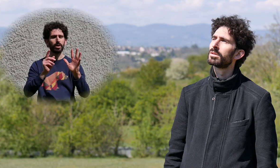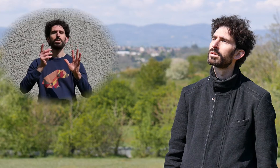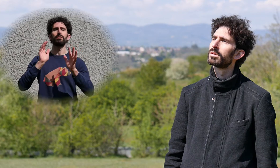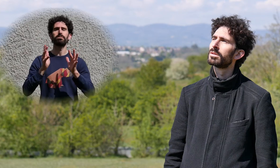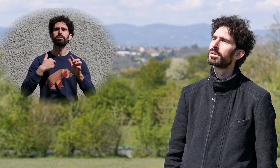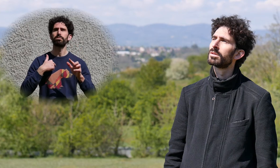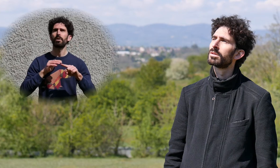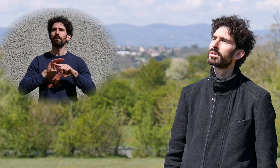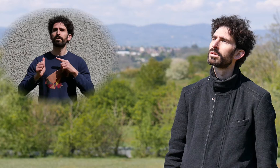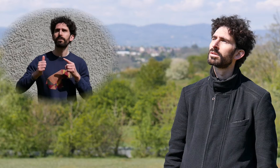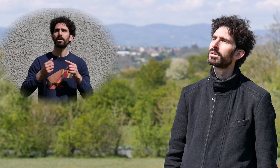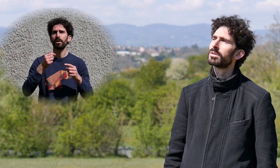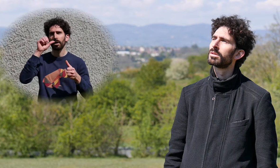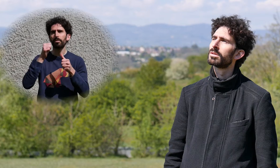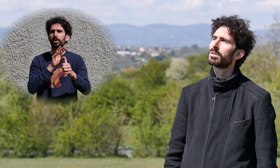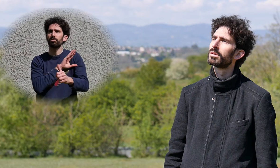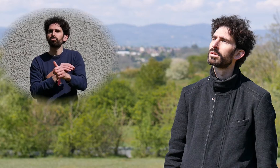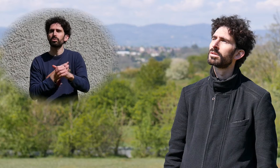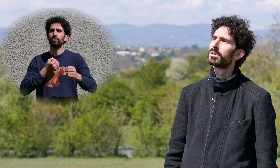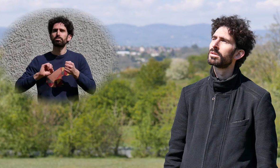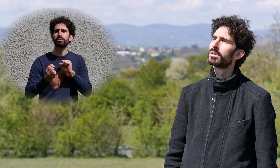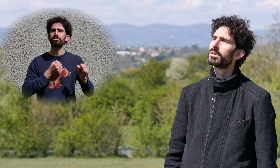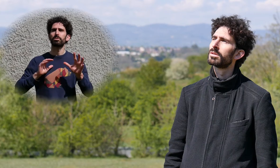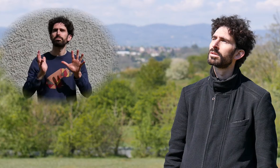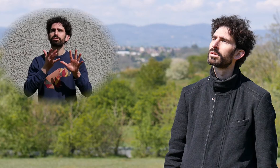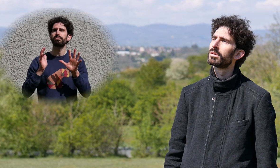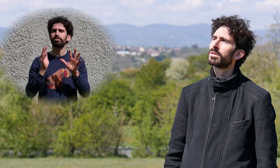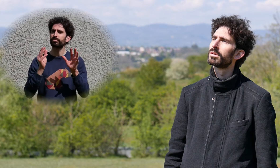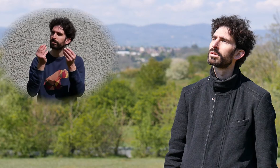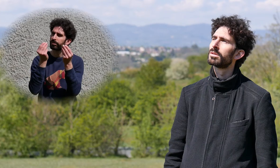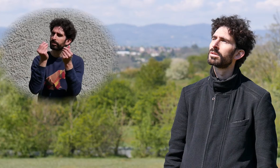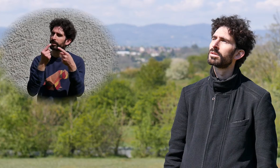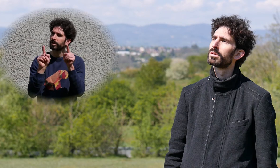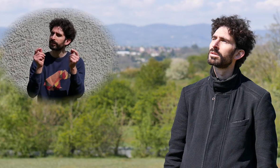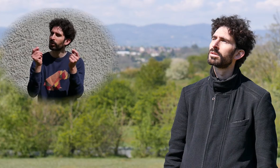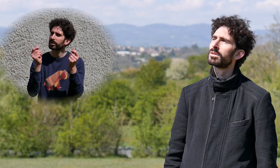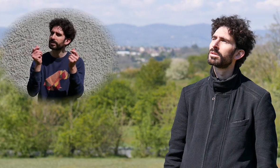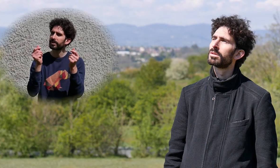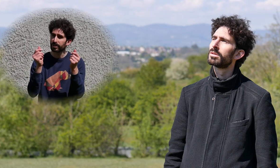* Ce sont des signes faits avec leur corps * * grâce à leur mémoire musculaire. * * C'est une différence subtile. *